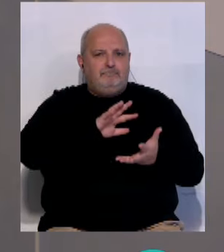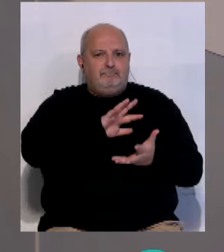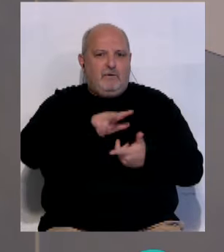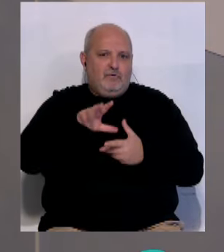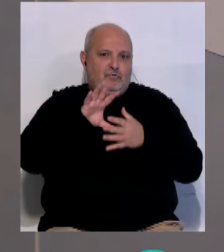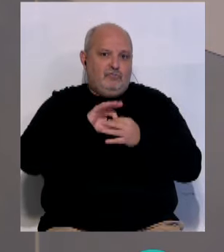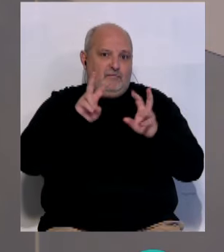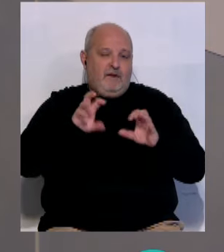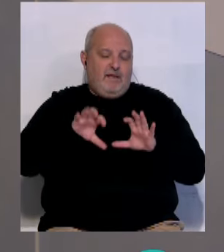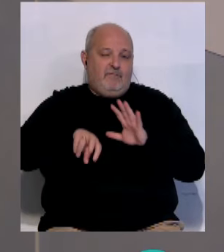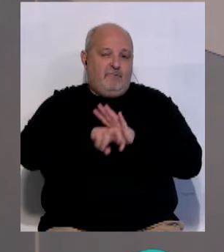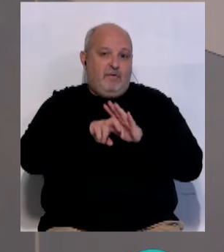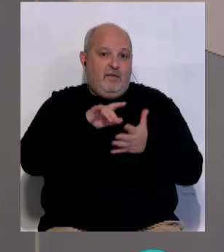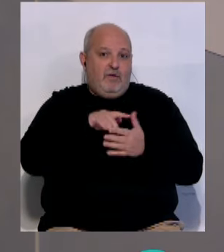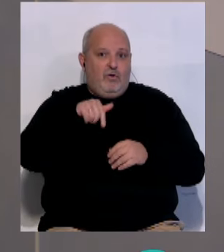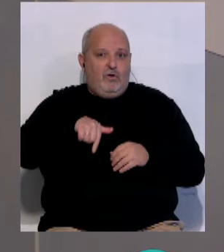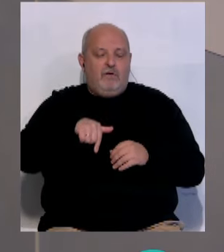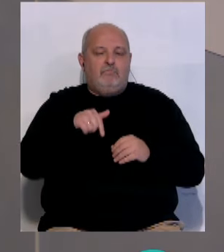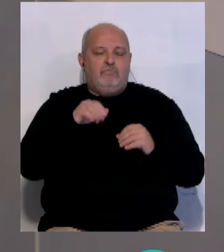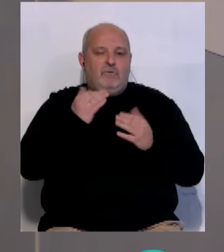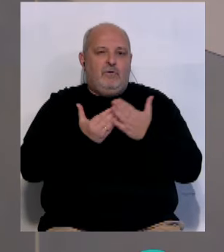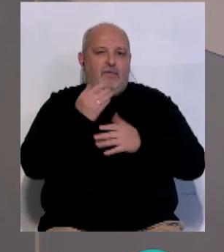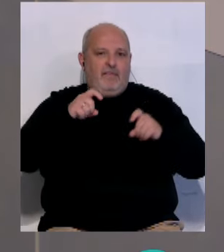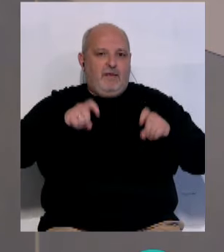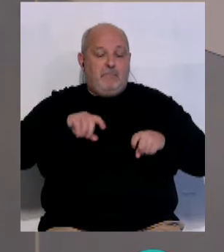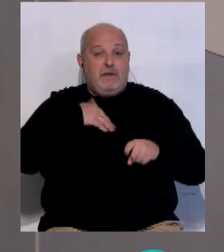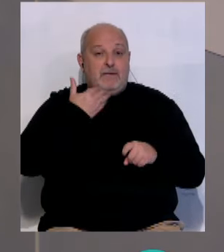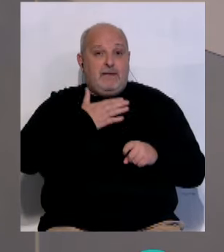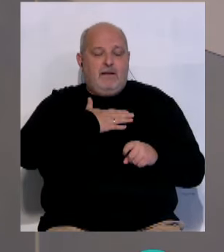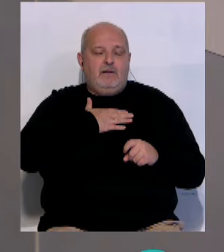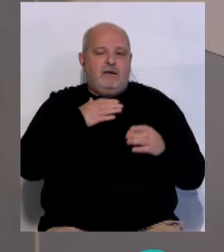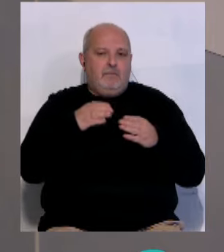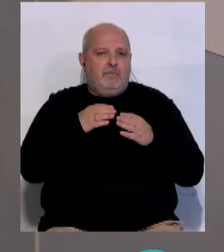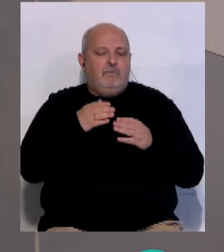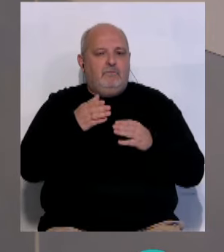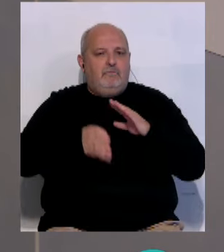cadista que pasa el día de hoy por jornada de descanso mañana el equipo de ser G continuará